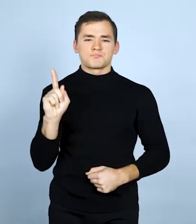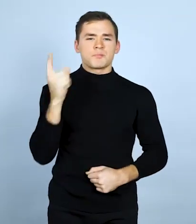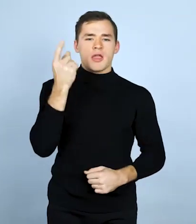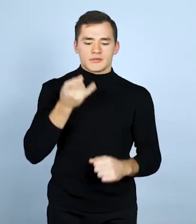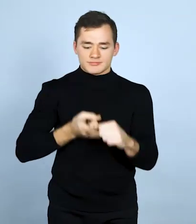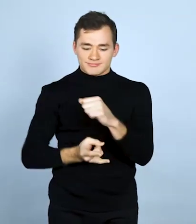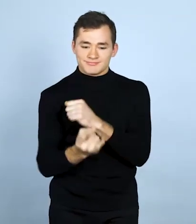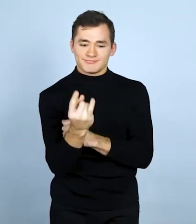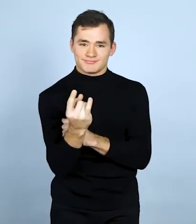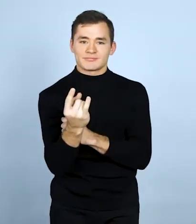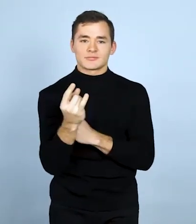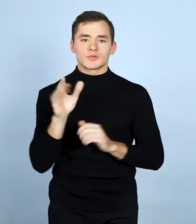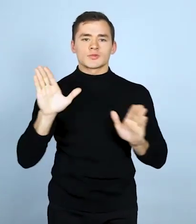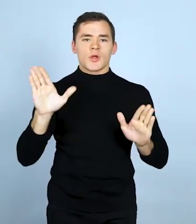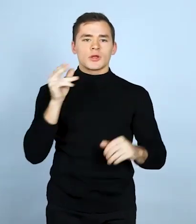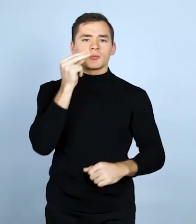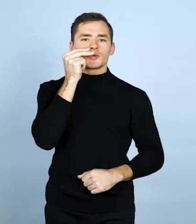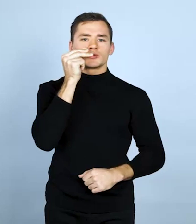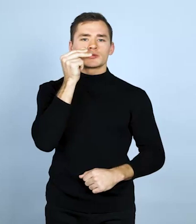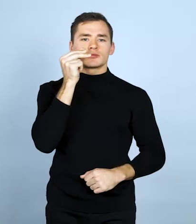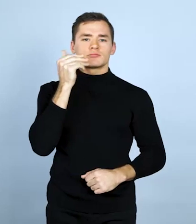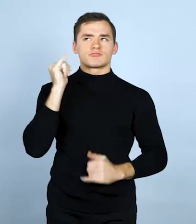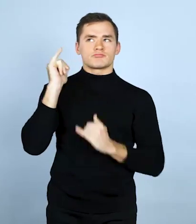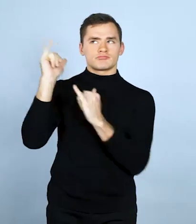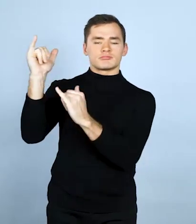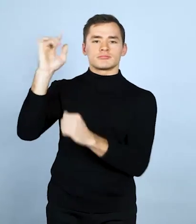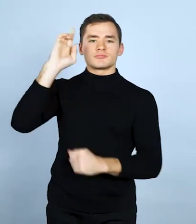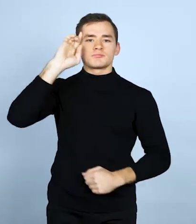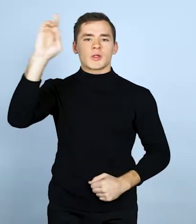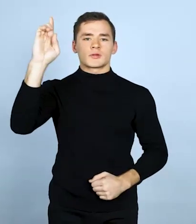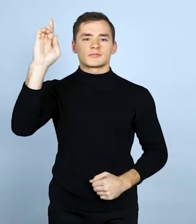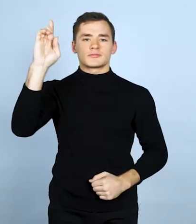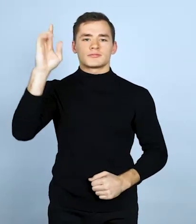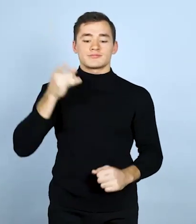посвящения Богу первенцев мужского пола.